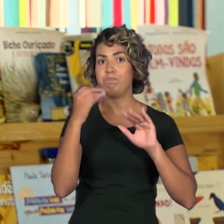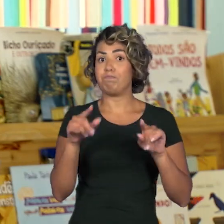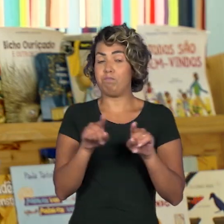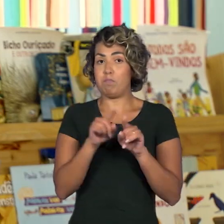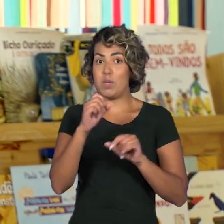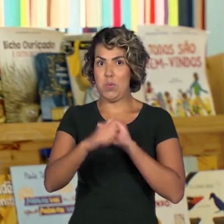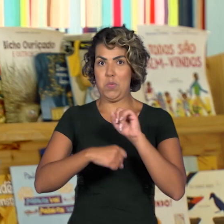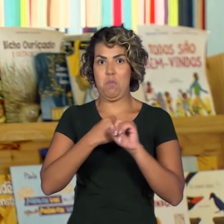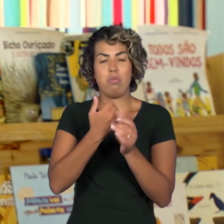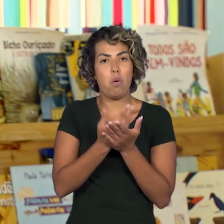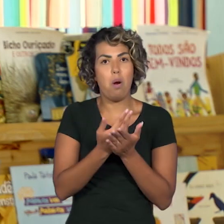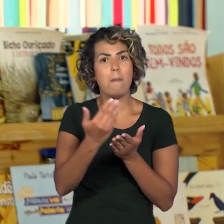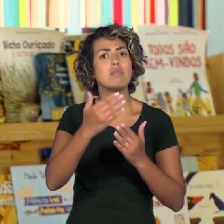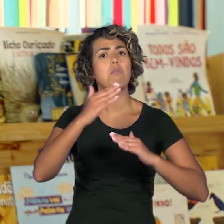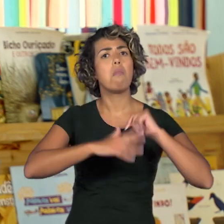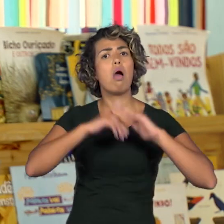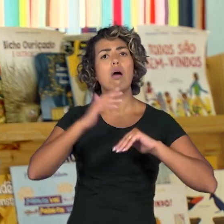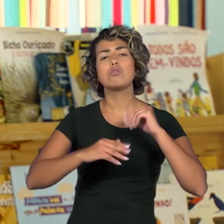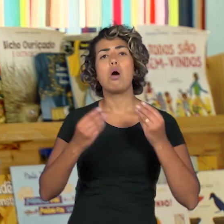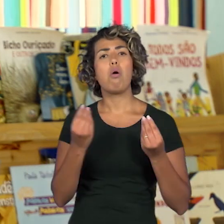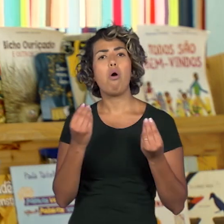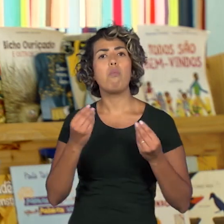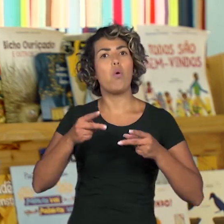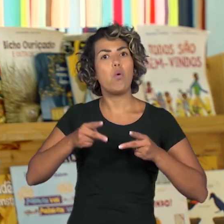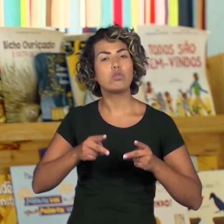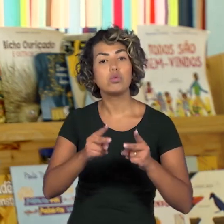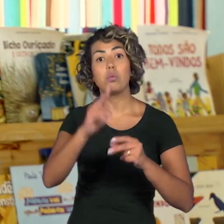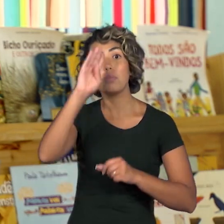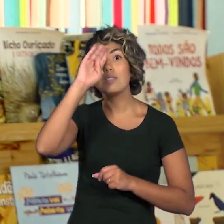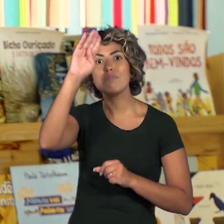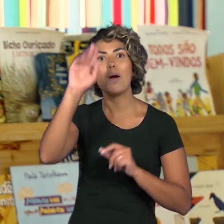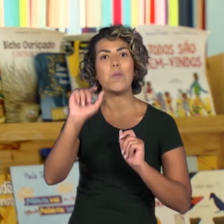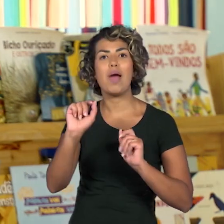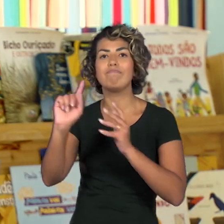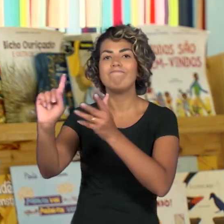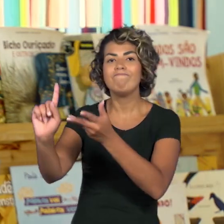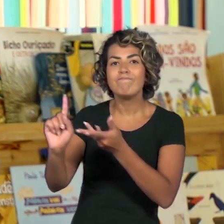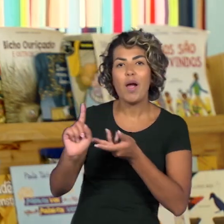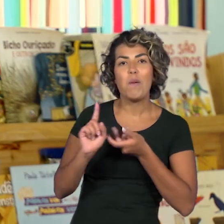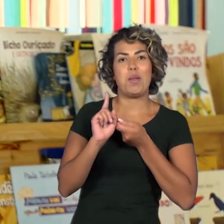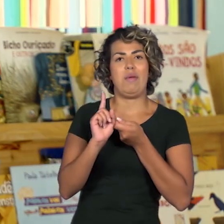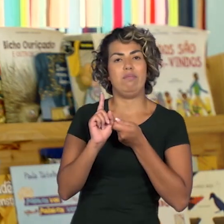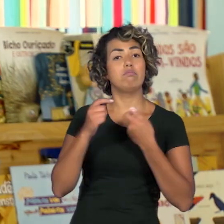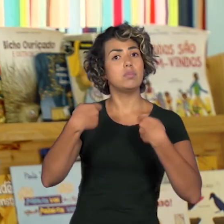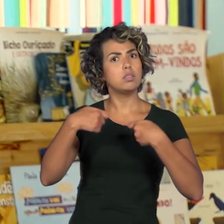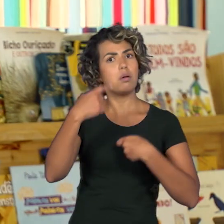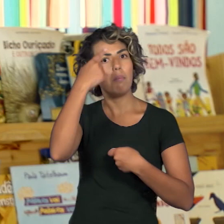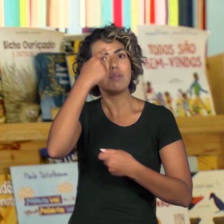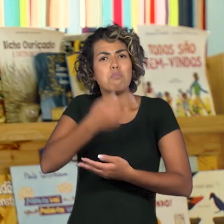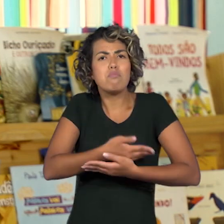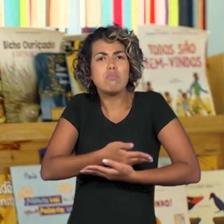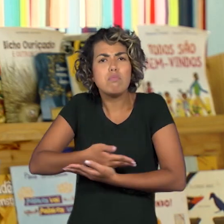OUTRO ASPECTO A SER CONSIDERADO NO INÍCIO DO ANO, BEM COMO NA SUA CONTINUIDADE, É O PROCESSO DE ACOLHIMENTO.